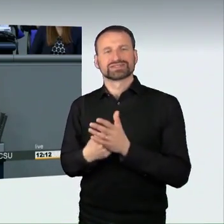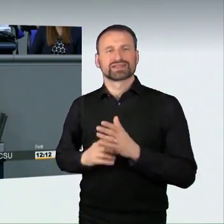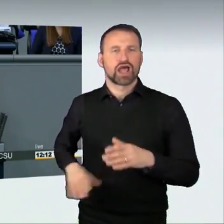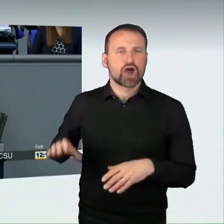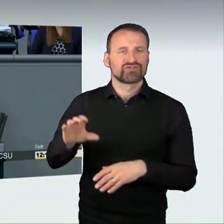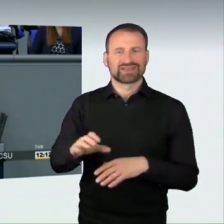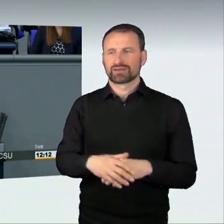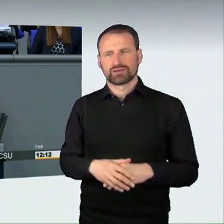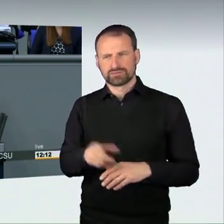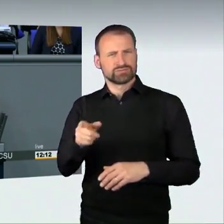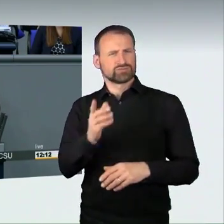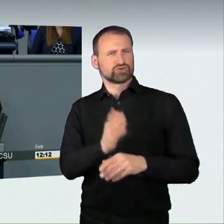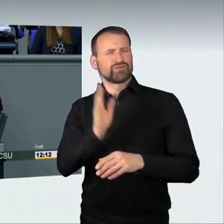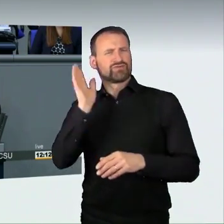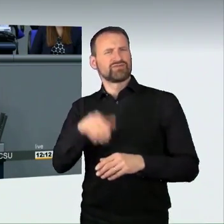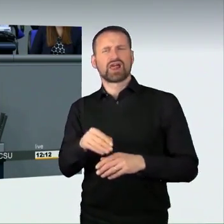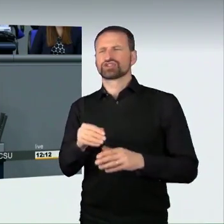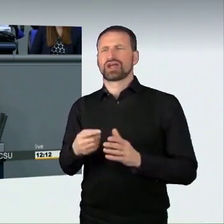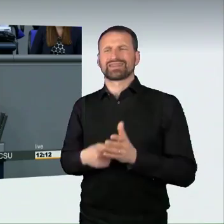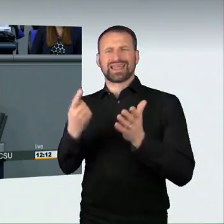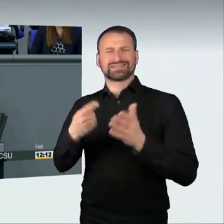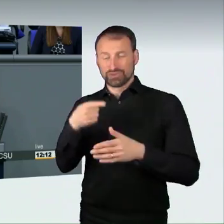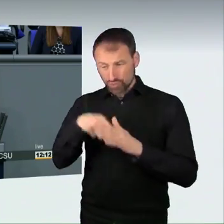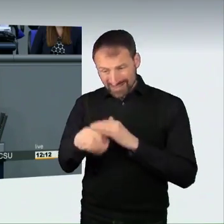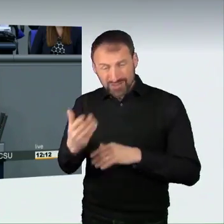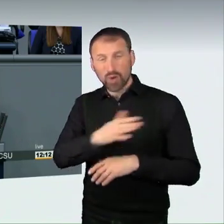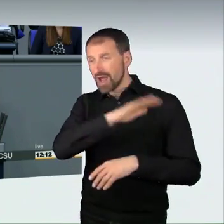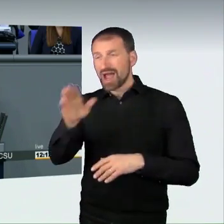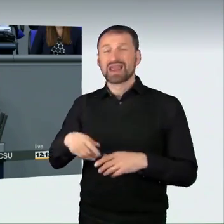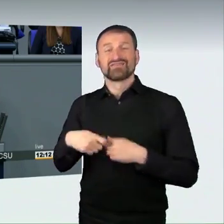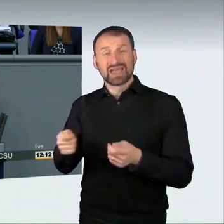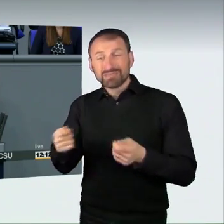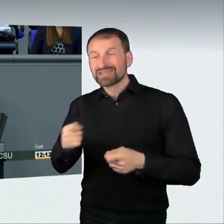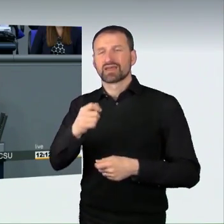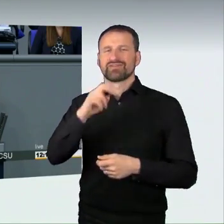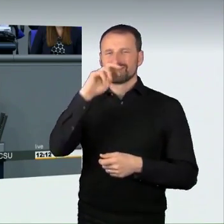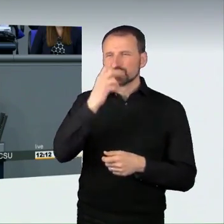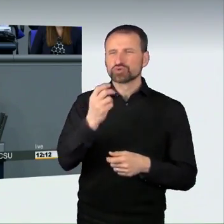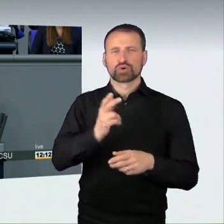Neubau gekostet hätte, aufwenden muss, würde dadurch ein falscher Anreiz gesetzt. Das würde nämlich dazu führen, dass alle Vermieter möglichst hochpreisig